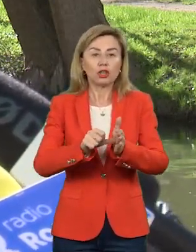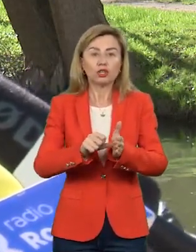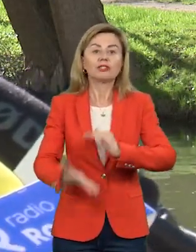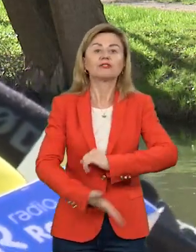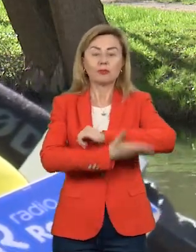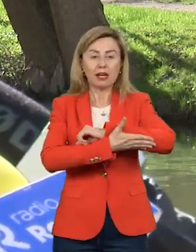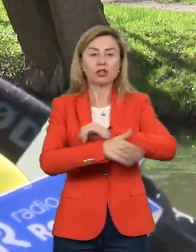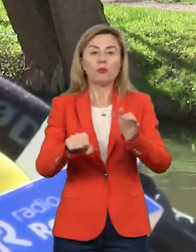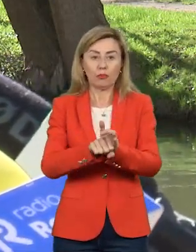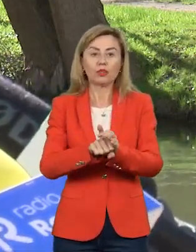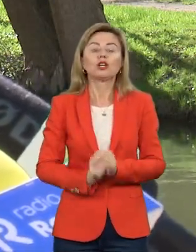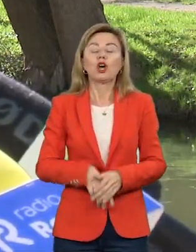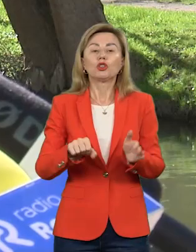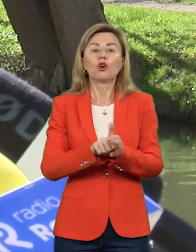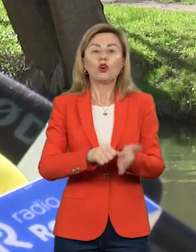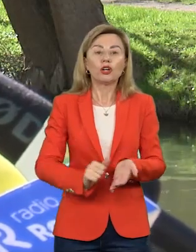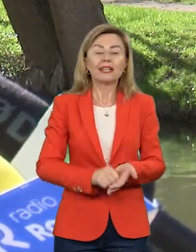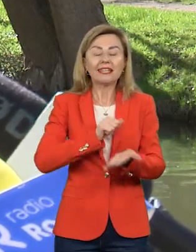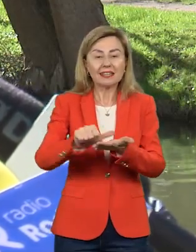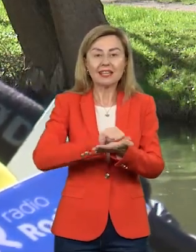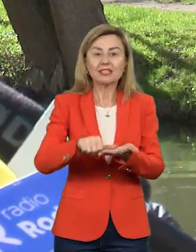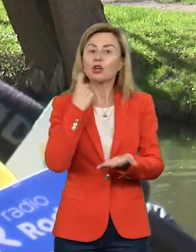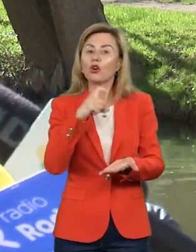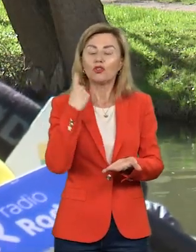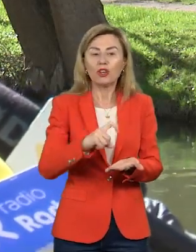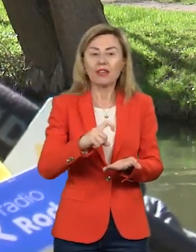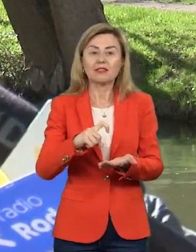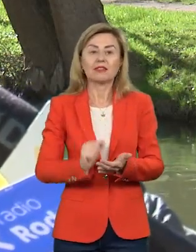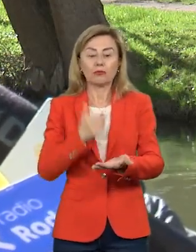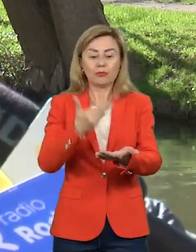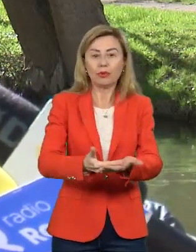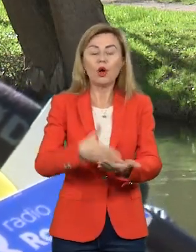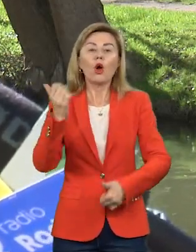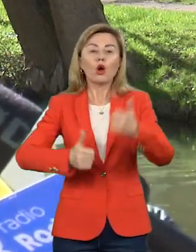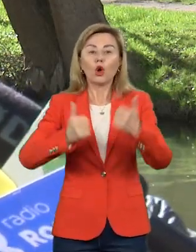mogą do 11 kwietnia składać wnioski. Konkurs jest w dalszym ciągu otwarty.